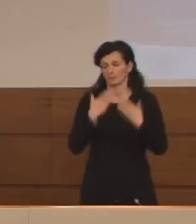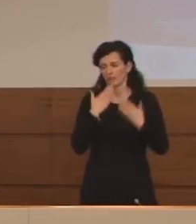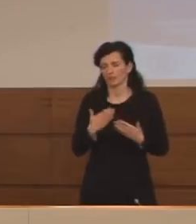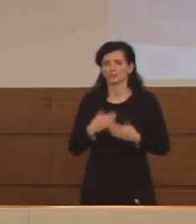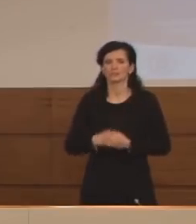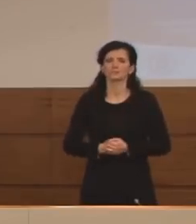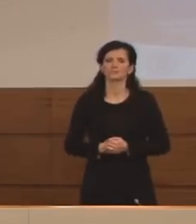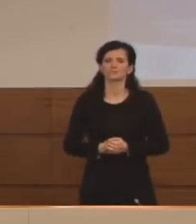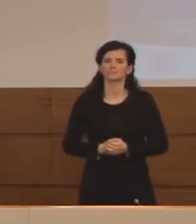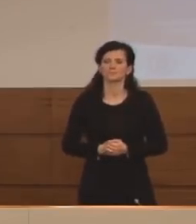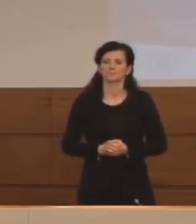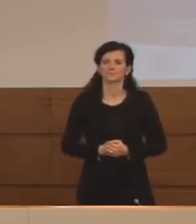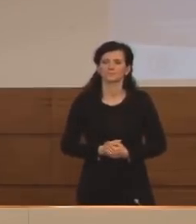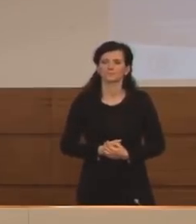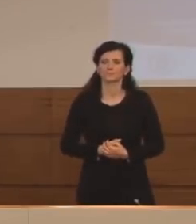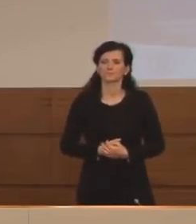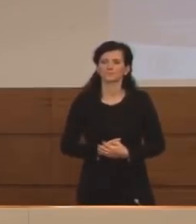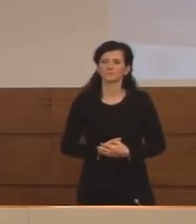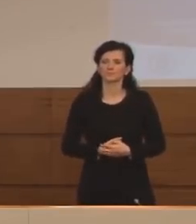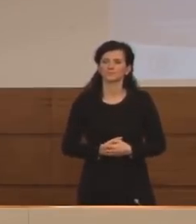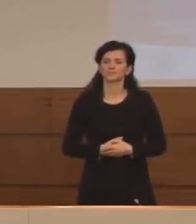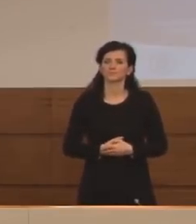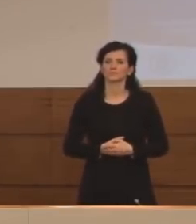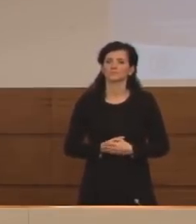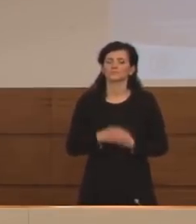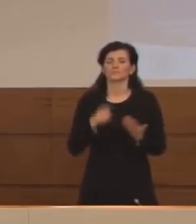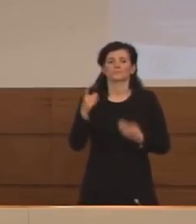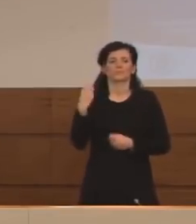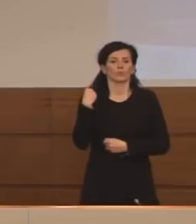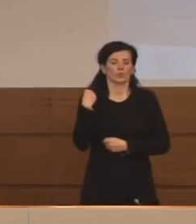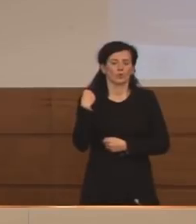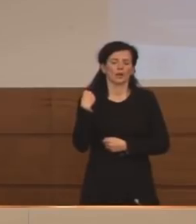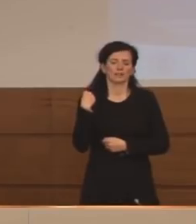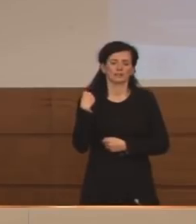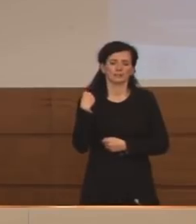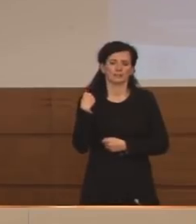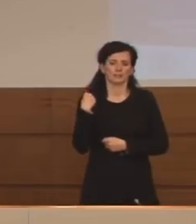Grazie della domanda, perché è un argomento particolarmente sensibile questo.